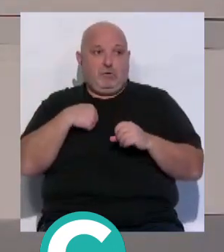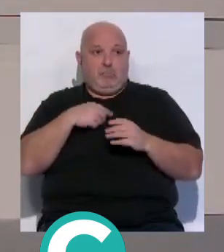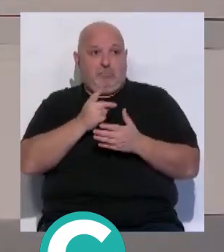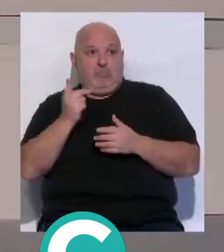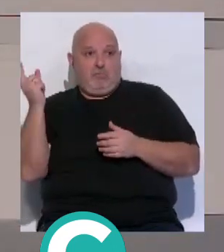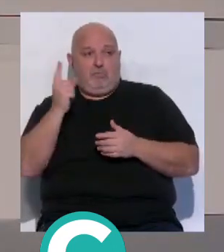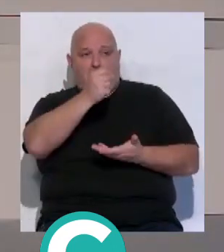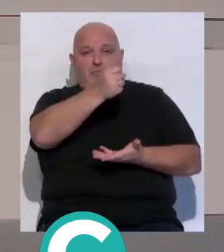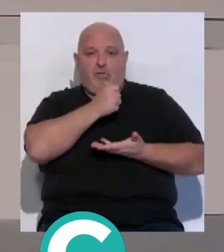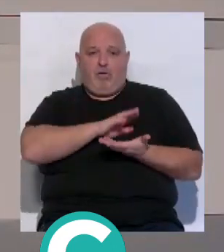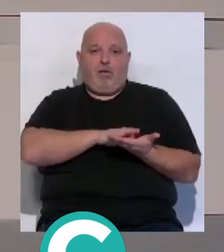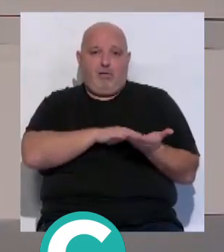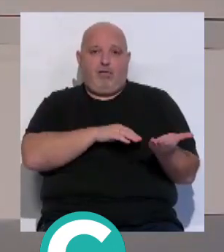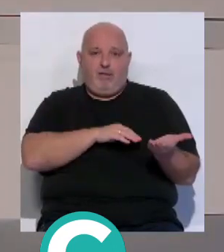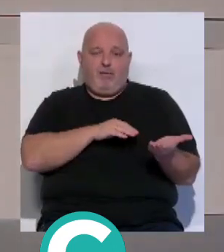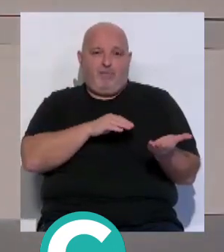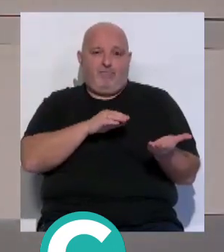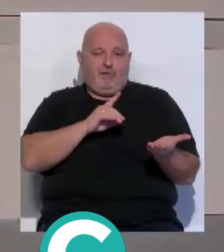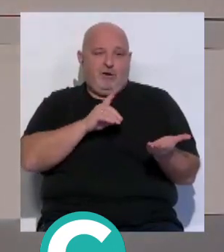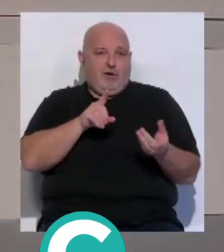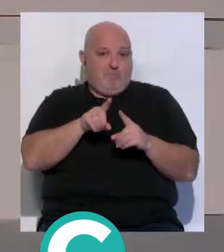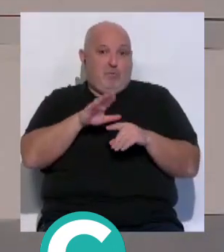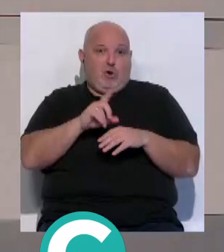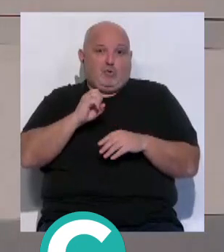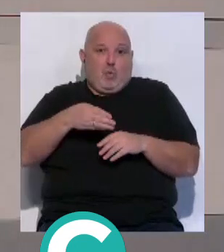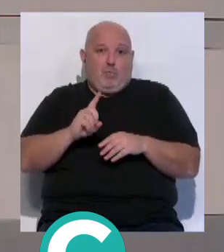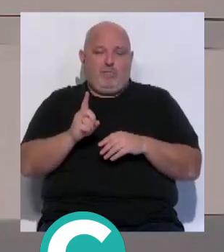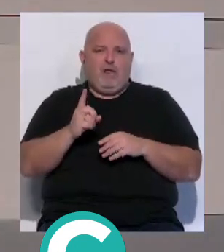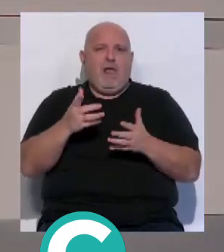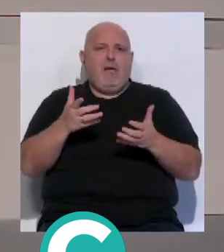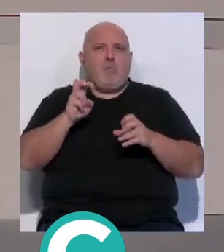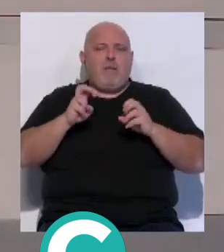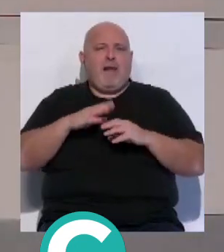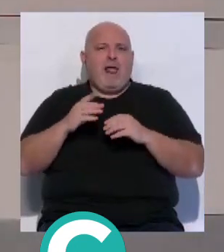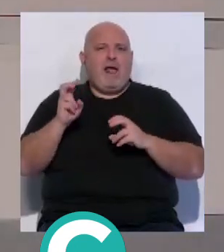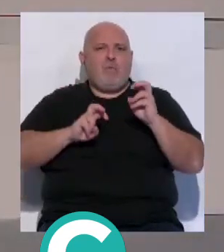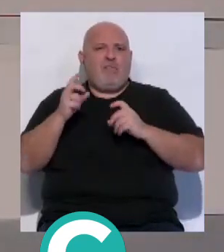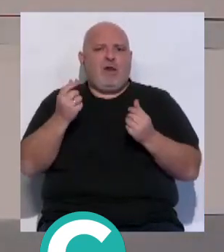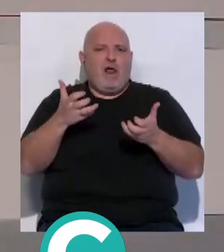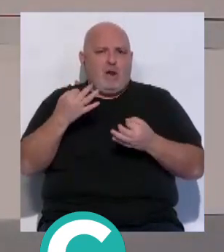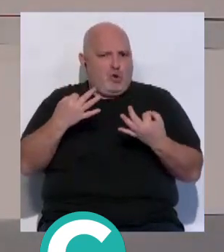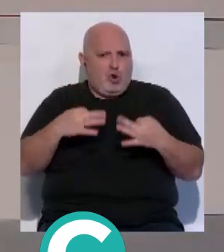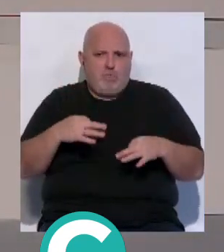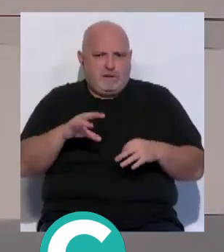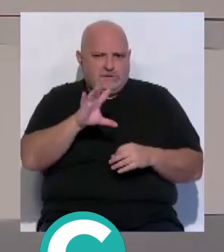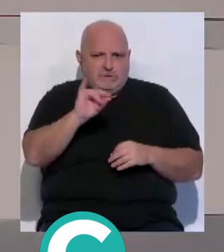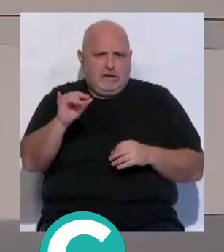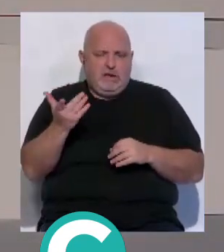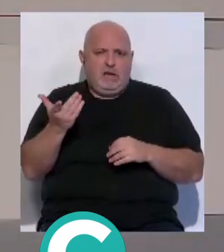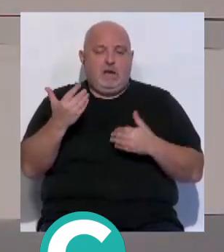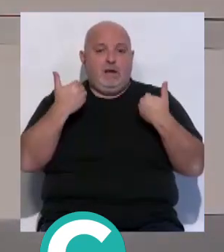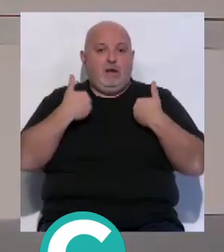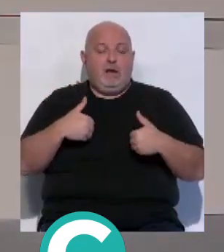sacar rédito de todo esto que están para ganar dinero sí Y a mí personalmente Manuel vizcaíno